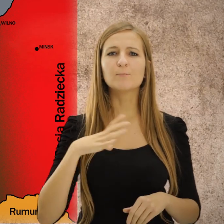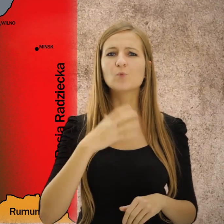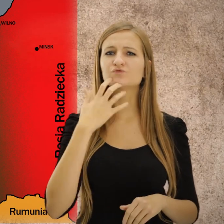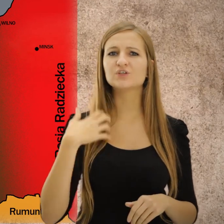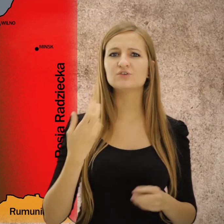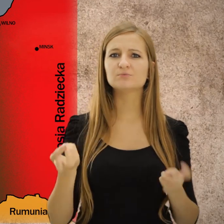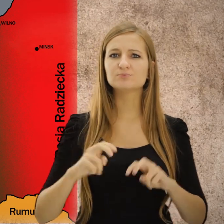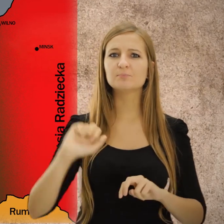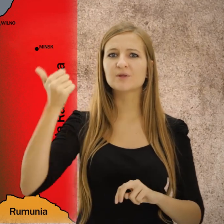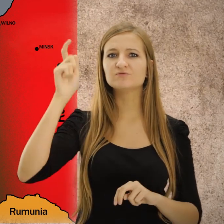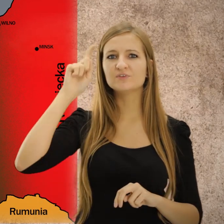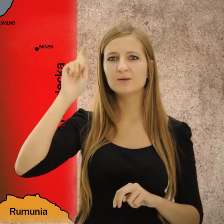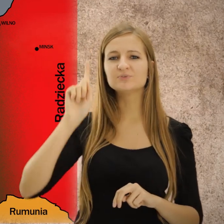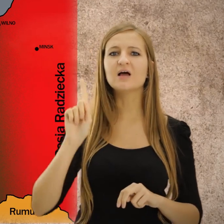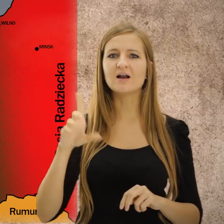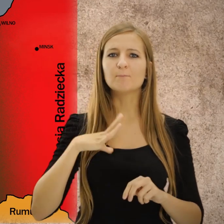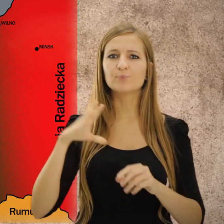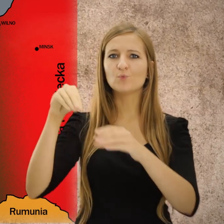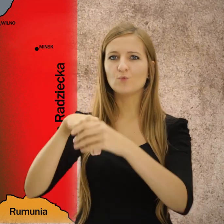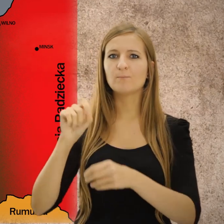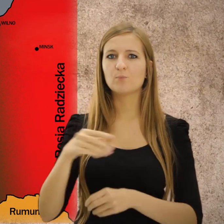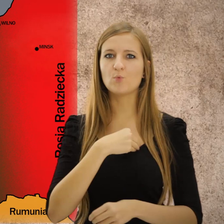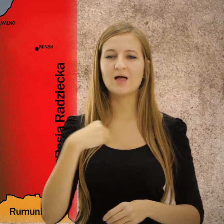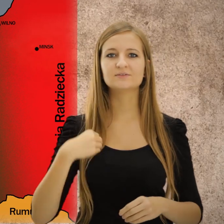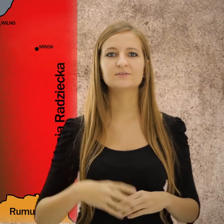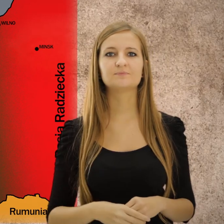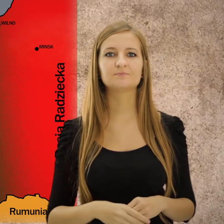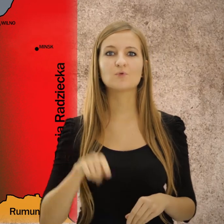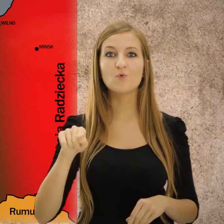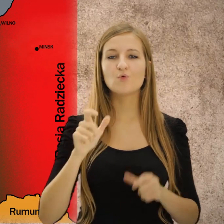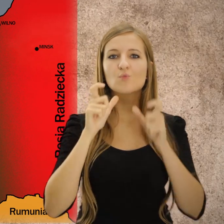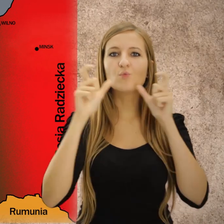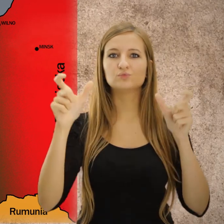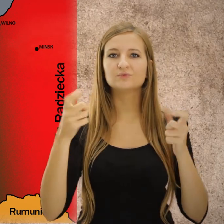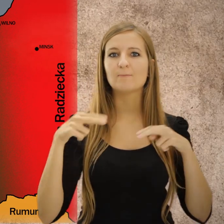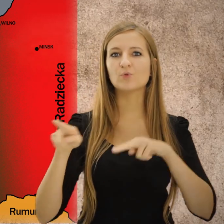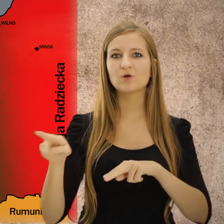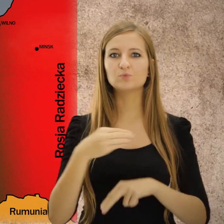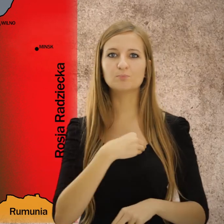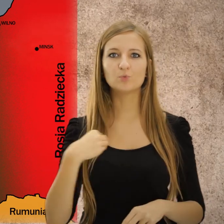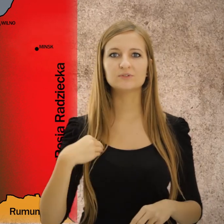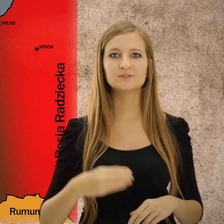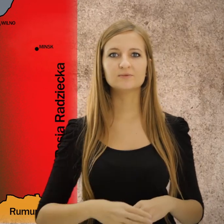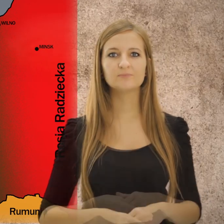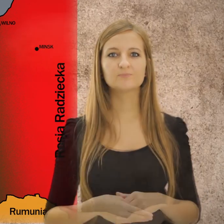Była stworzona wcześniej przez Niemców, ale byli w niej Polacy. Ta rada też ogłosiła niepodległość Polski.